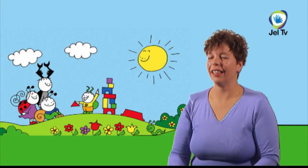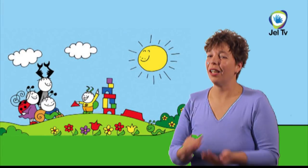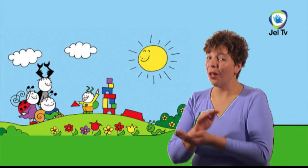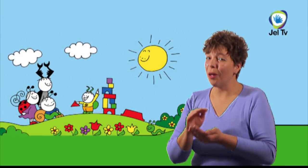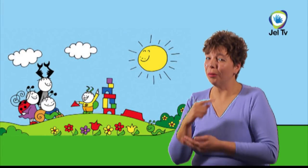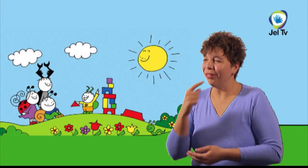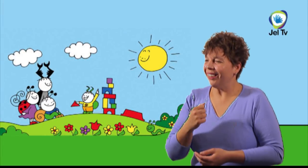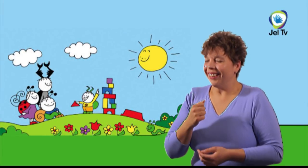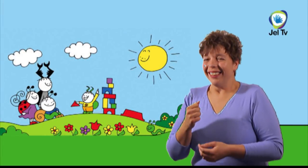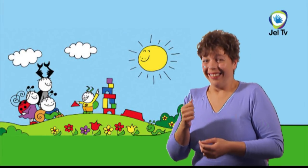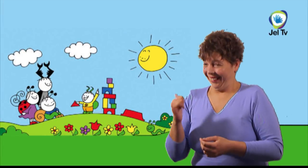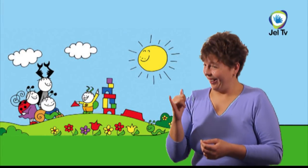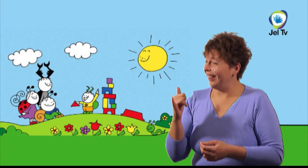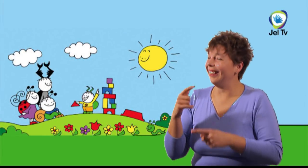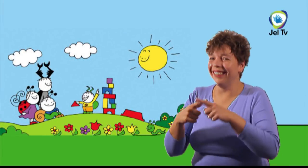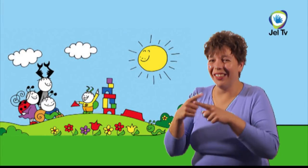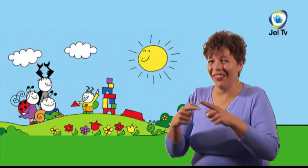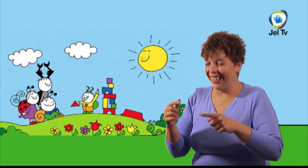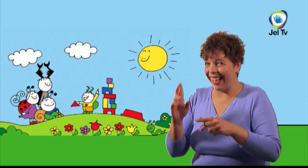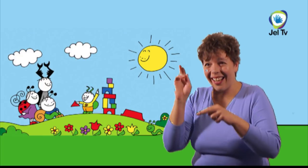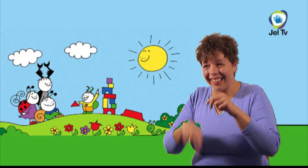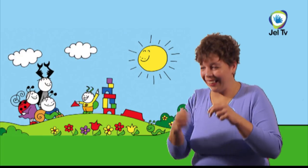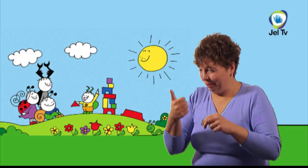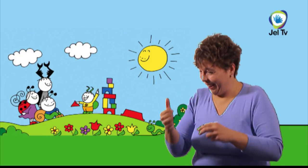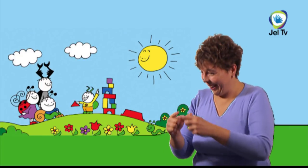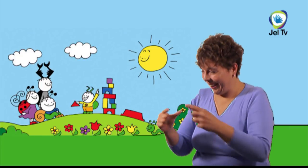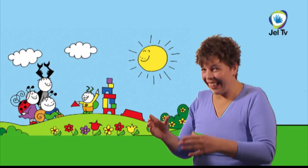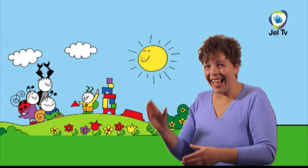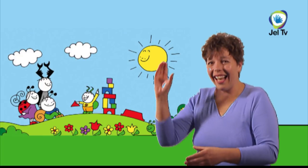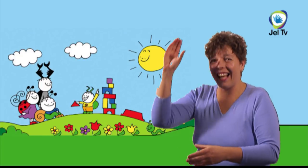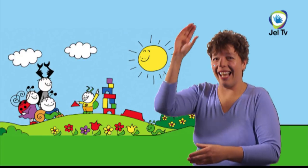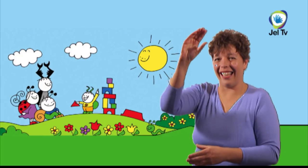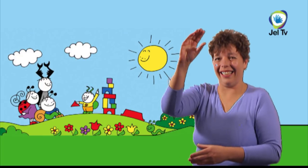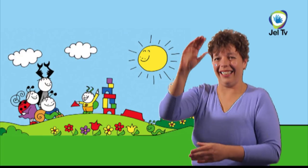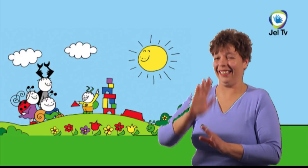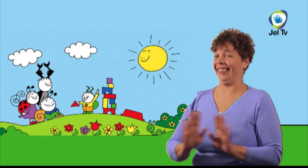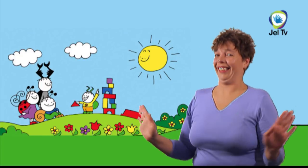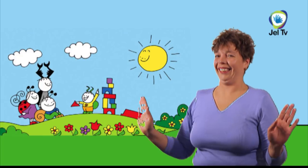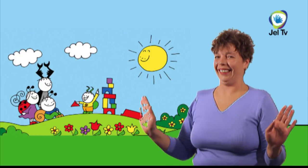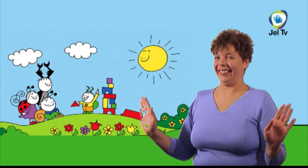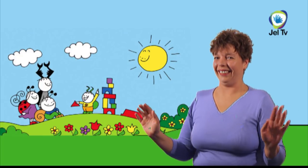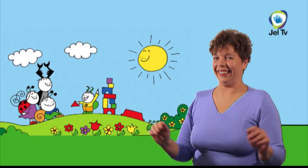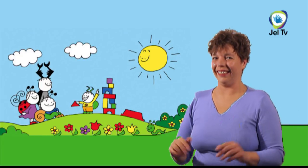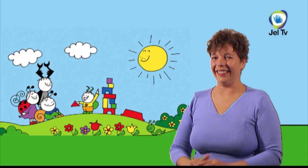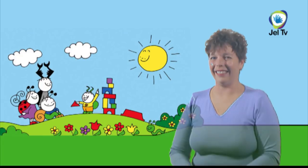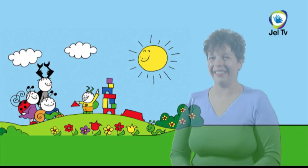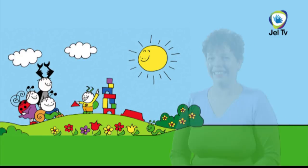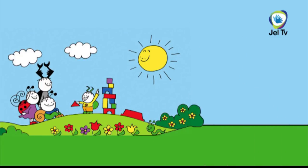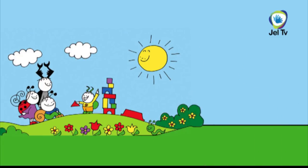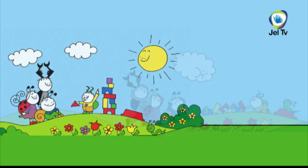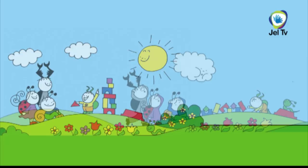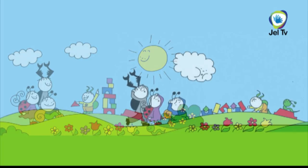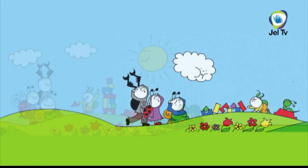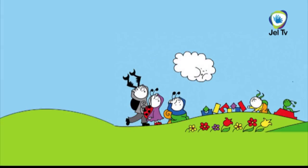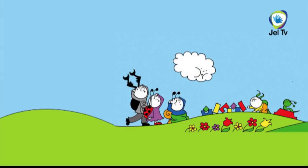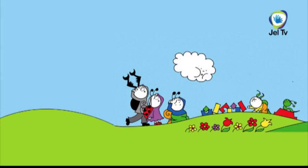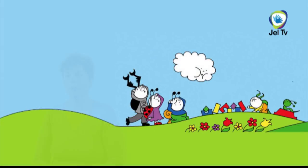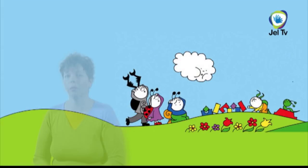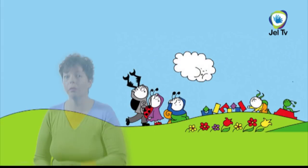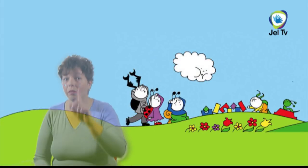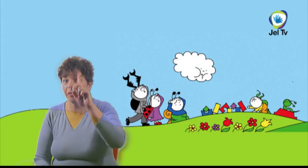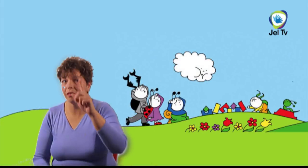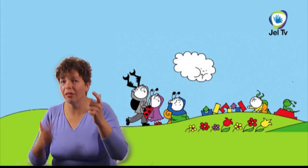válaszolt izgatottan a virágbogár.